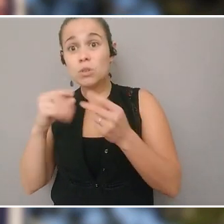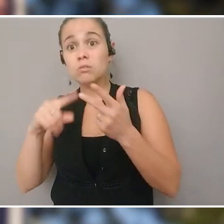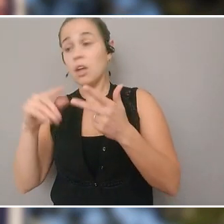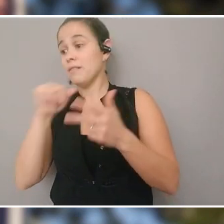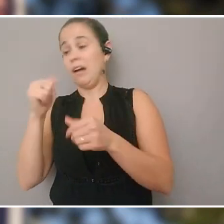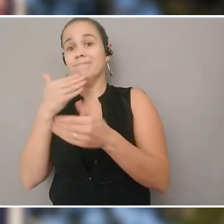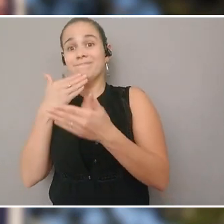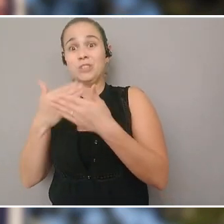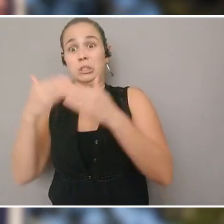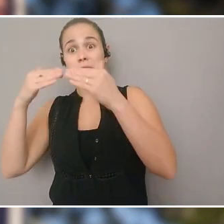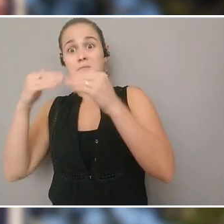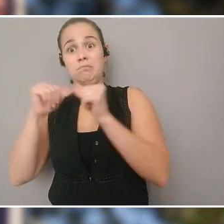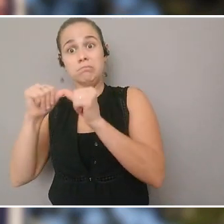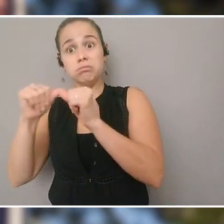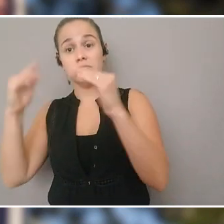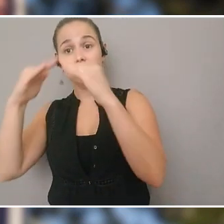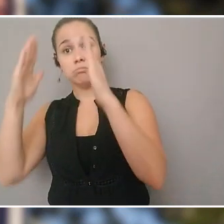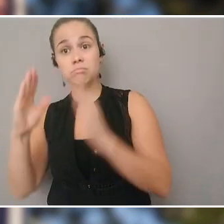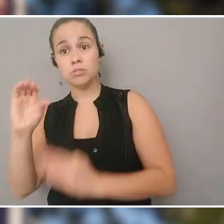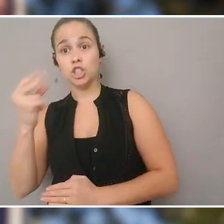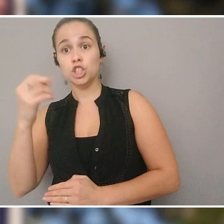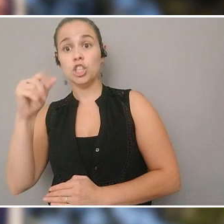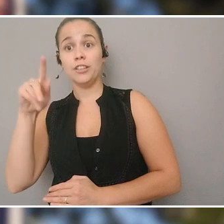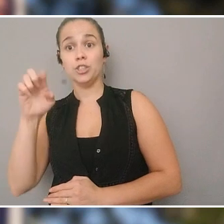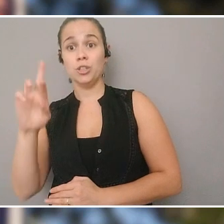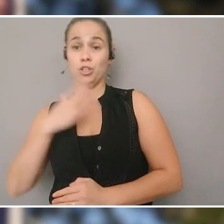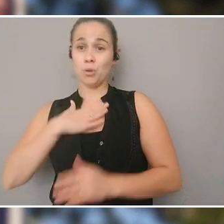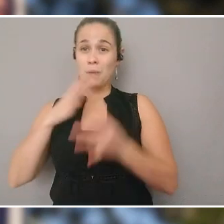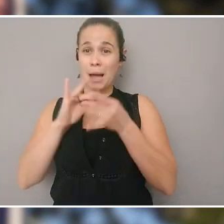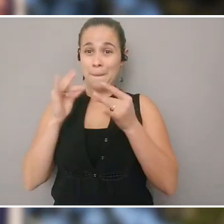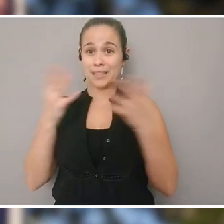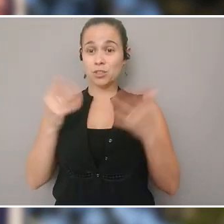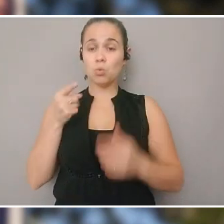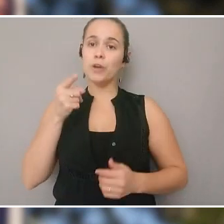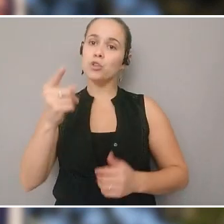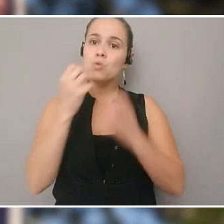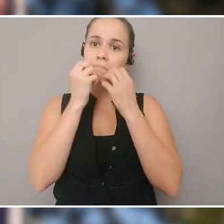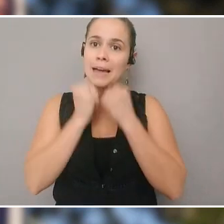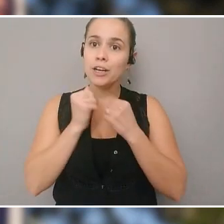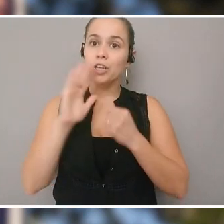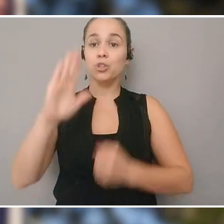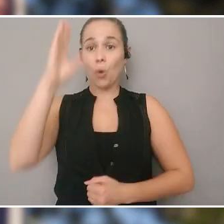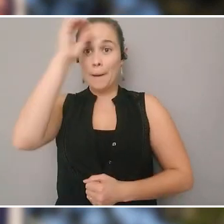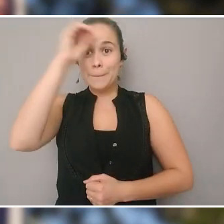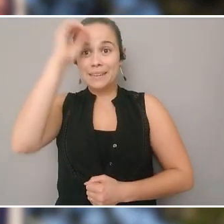confiable. Entonces mi mensaje para ustedes es que ustedes